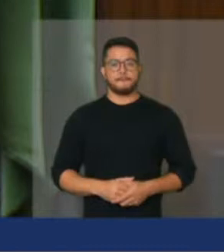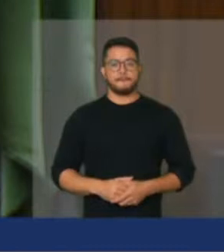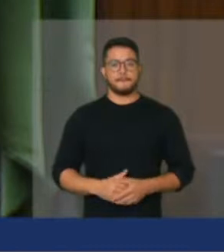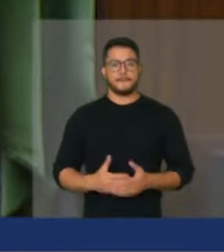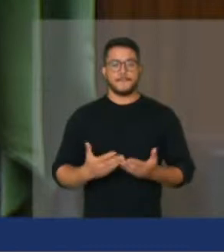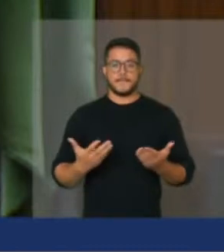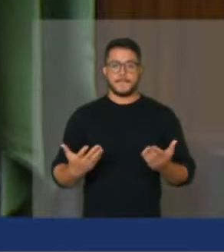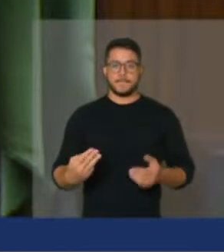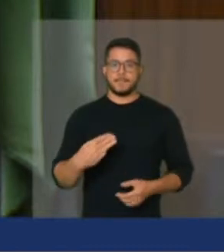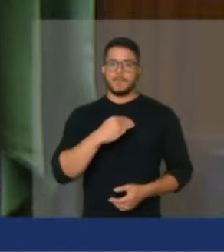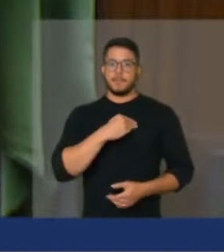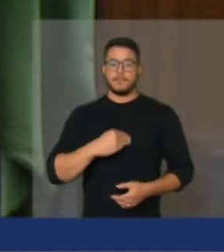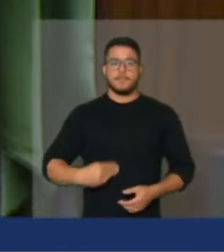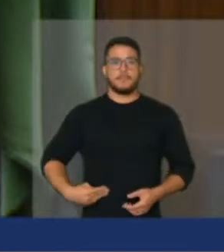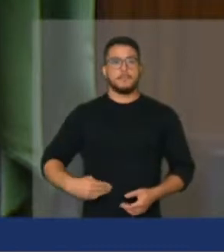GUEDES NÃO PODE CONTINUAR NO